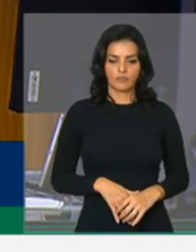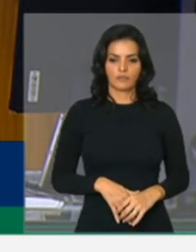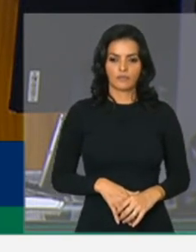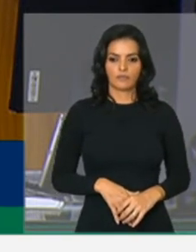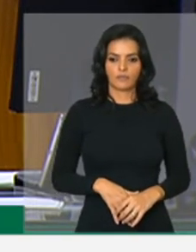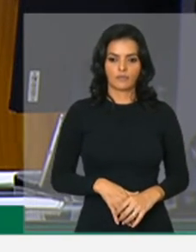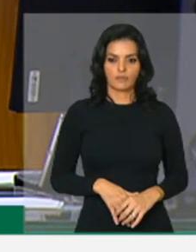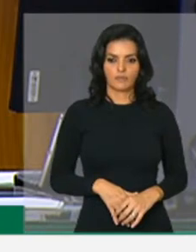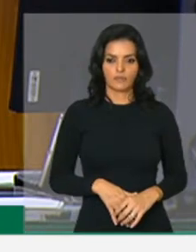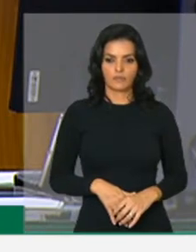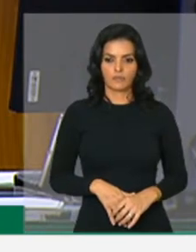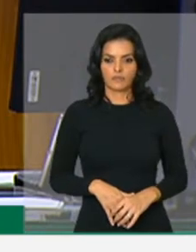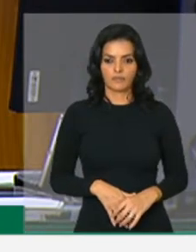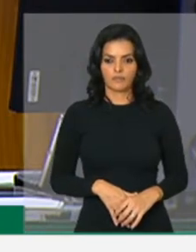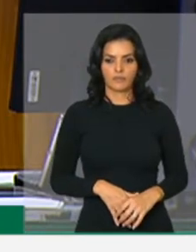PRESIDENTE, DO TEXTO. TERIA